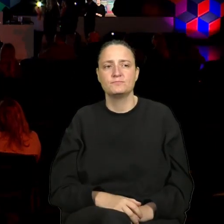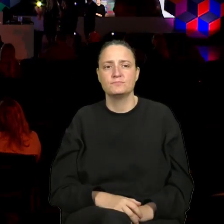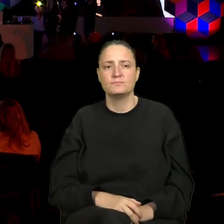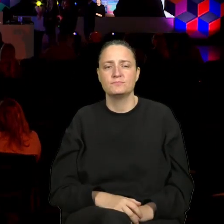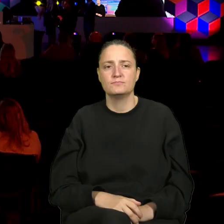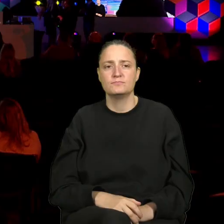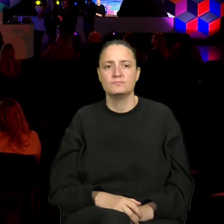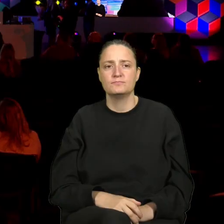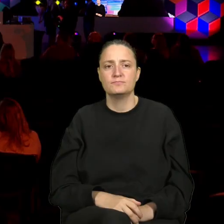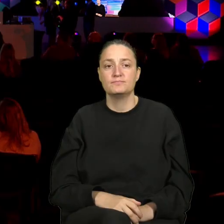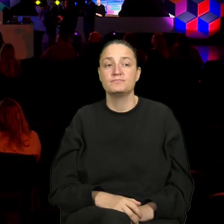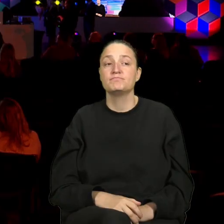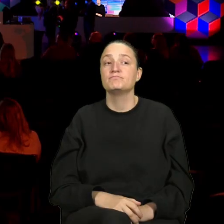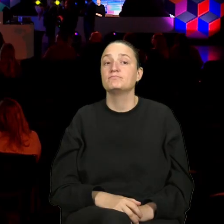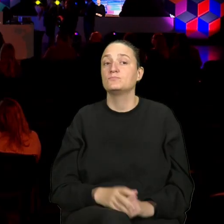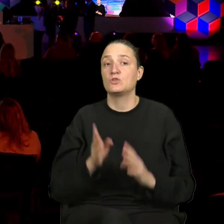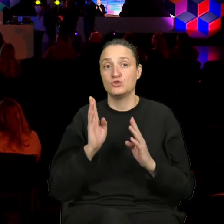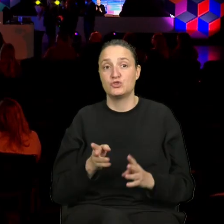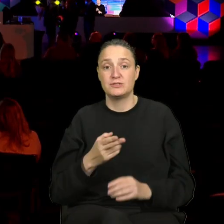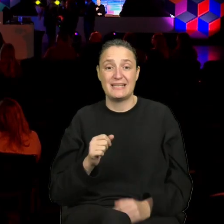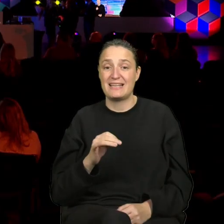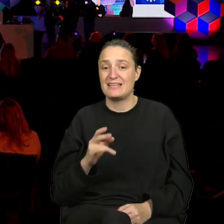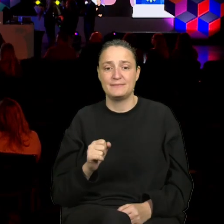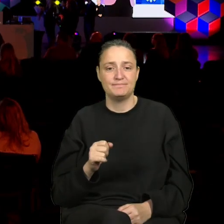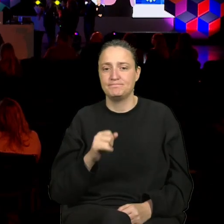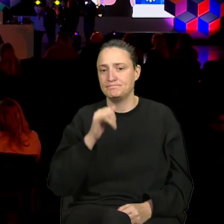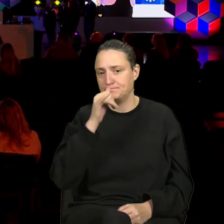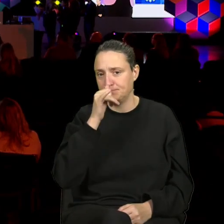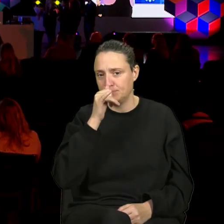Pani Natalia nie mogła dzisiaj być z nami,